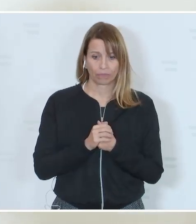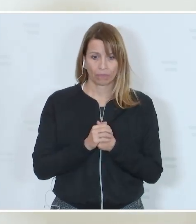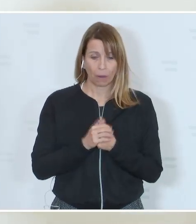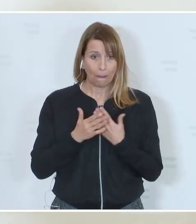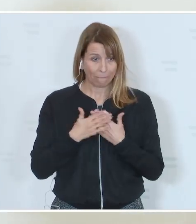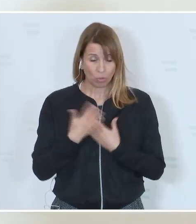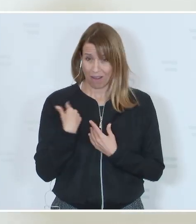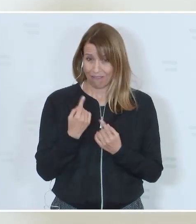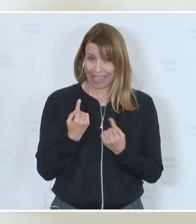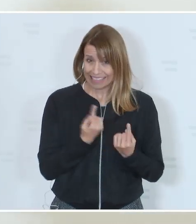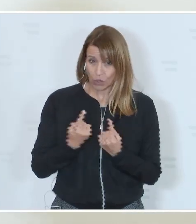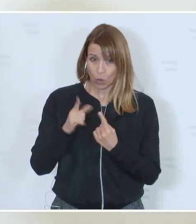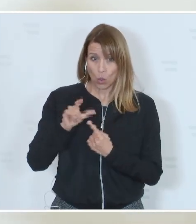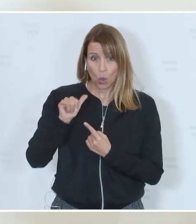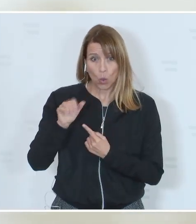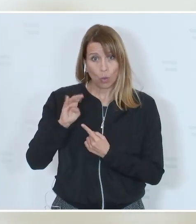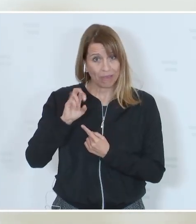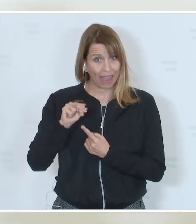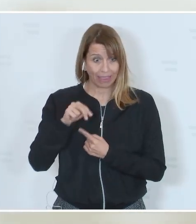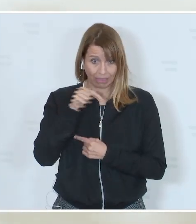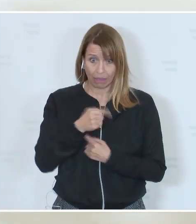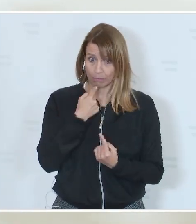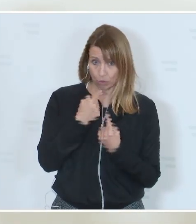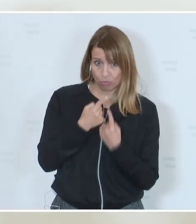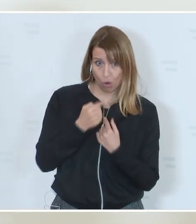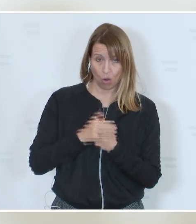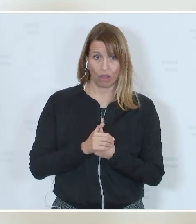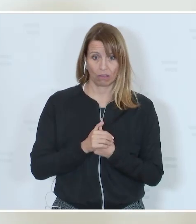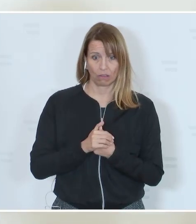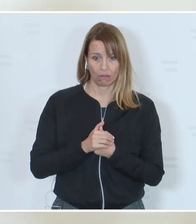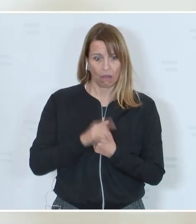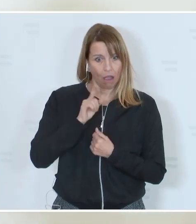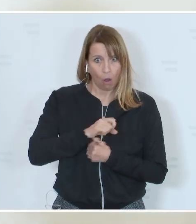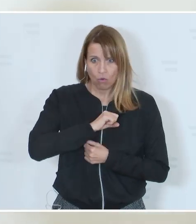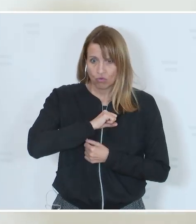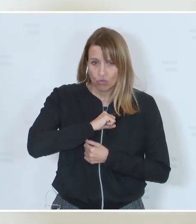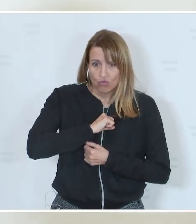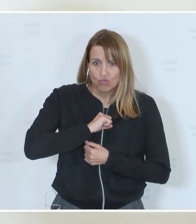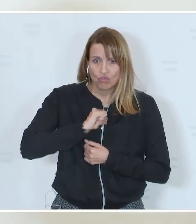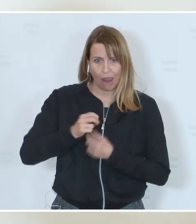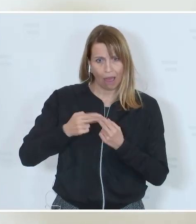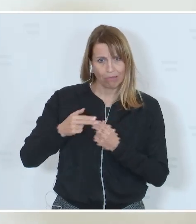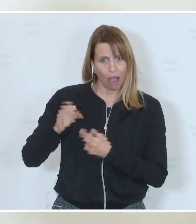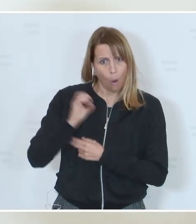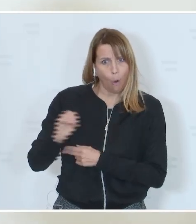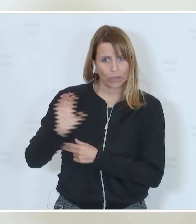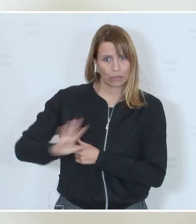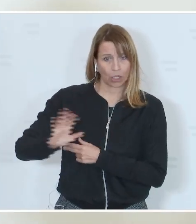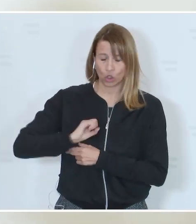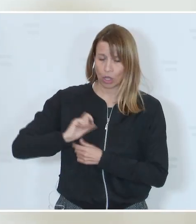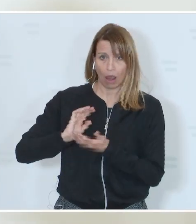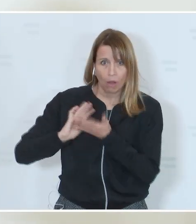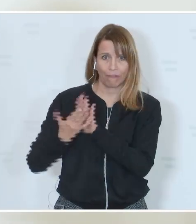besprochen und das schnellverändernde Szenario im Nahen Osten. Und ich bin überzeugt davon,